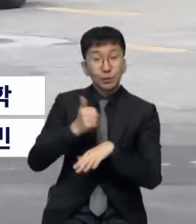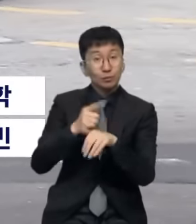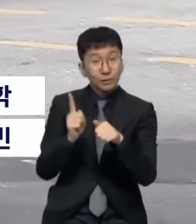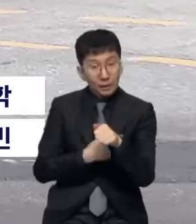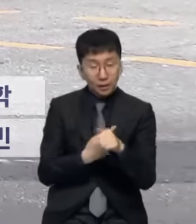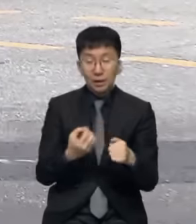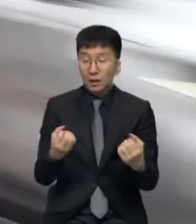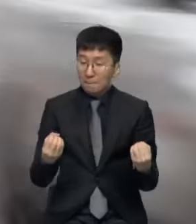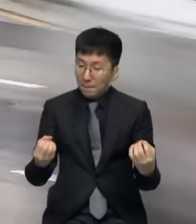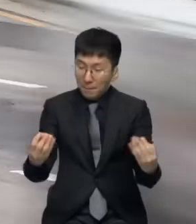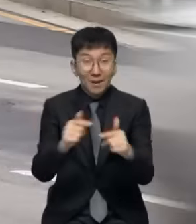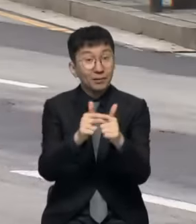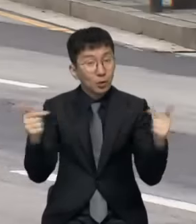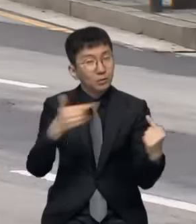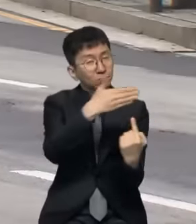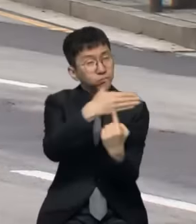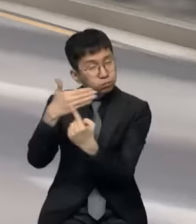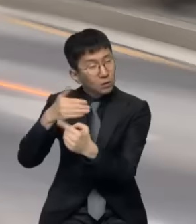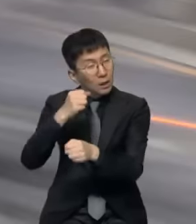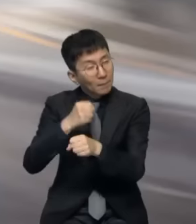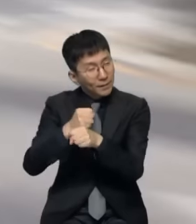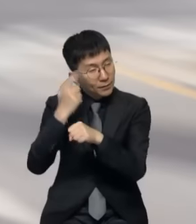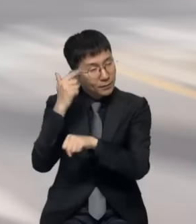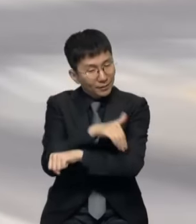시설 보완 계획을 마련할 예정입니다. SBS 편광현입니다.